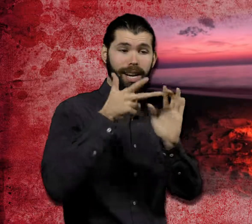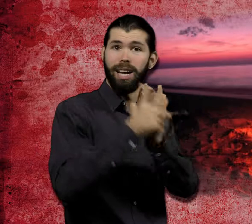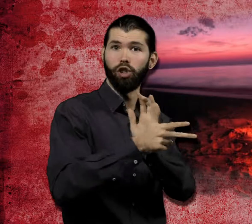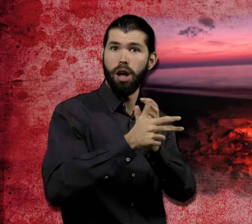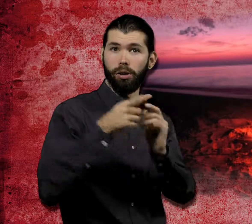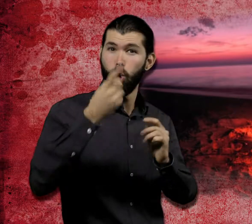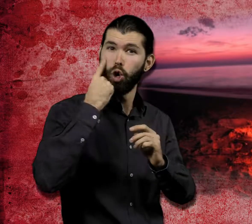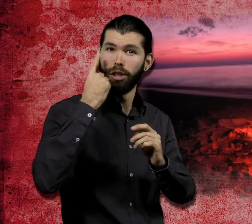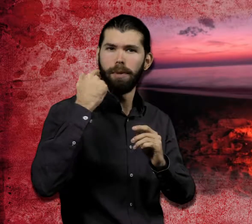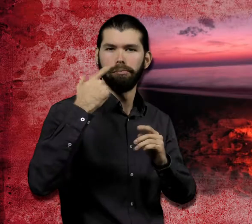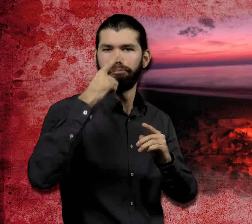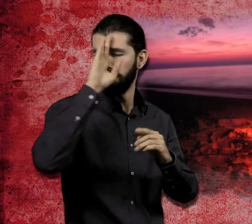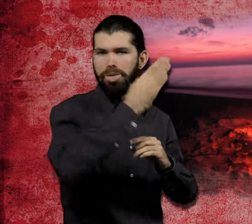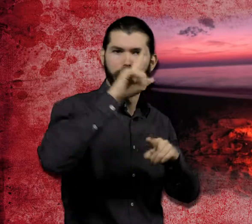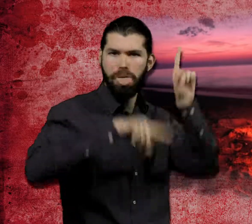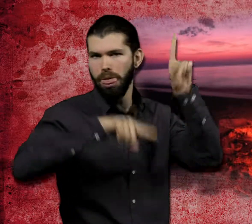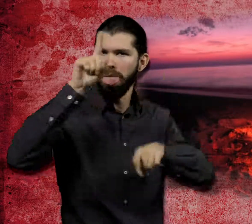En el curs de la història el ritu ha perviscut en les diverses circumstàncies: